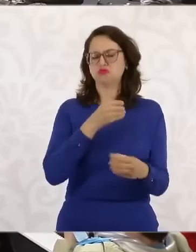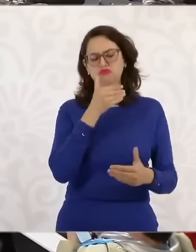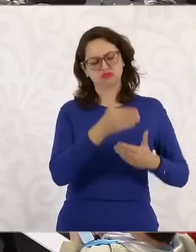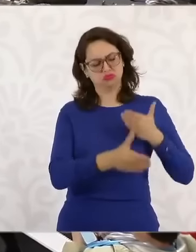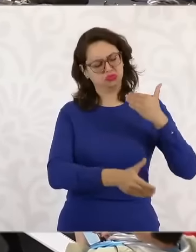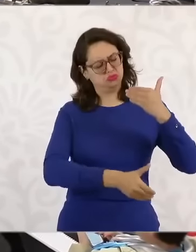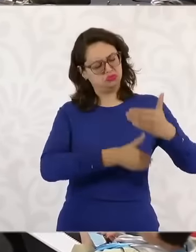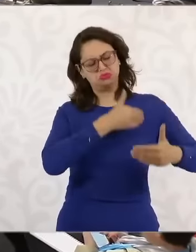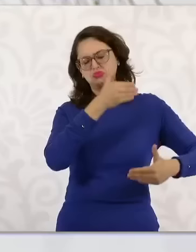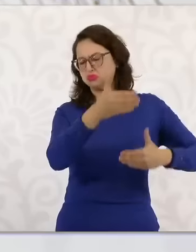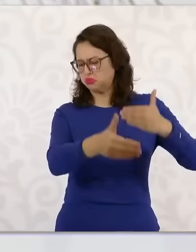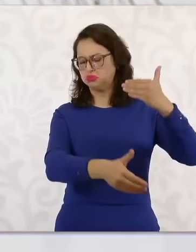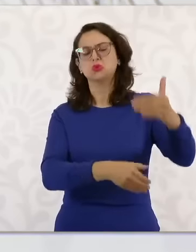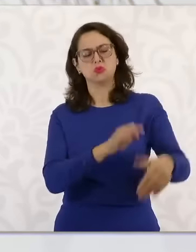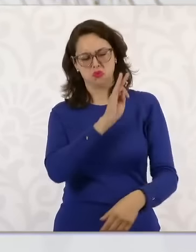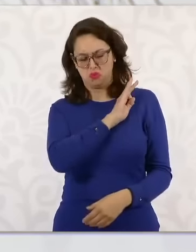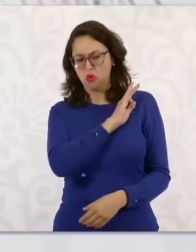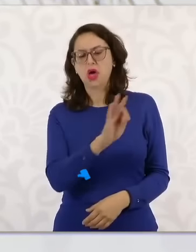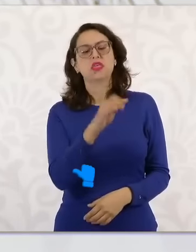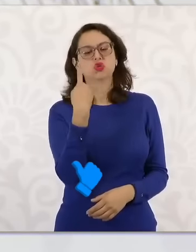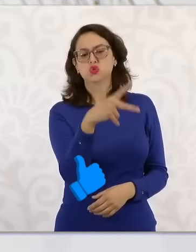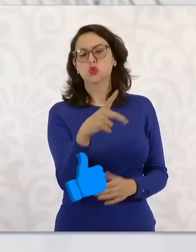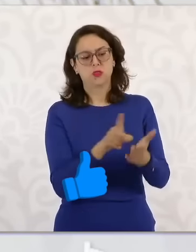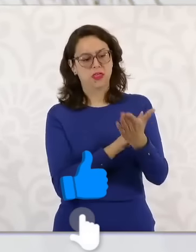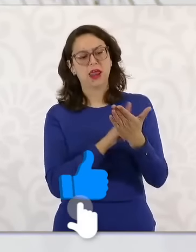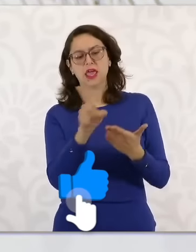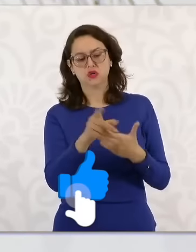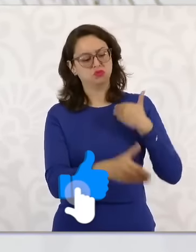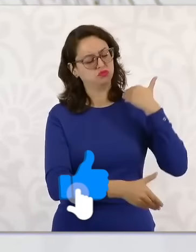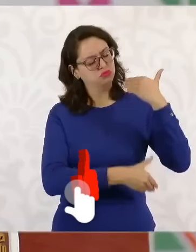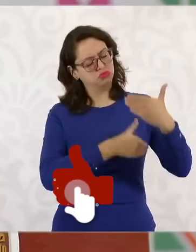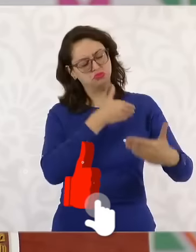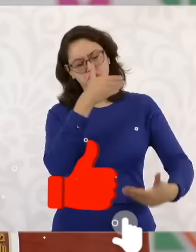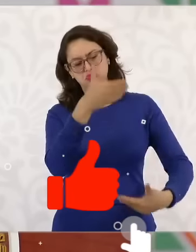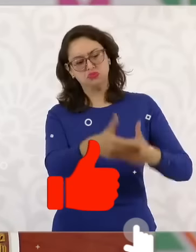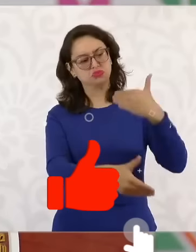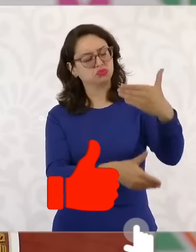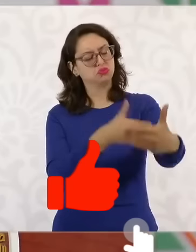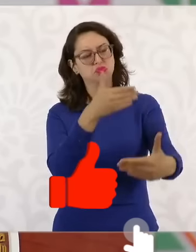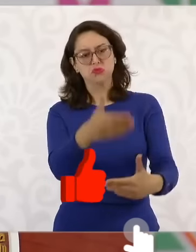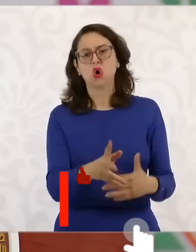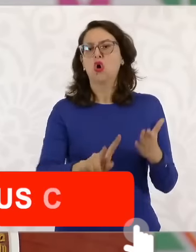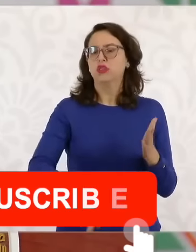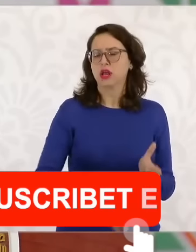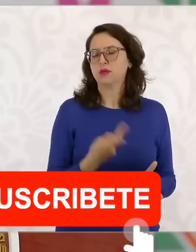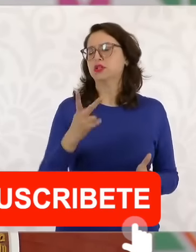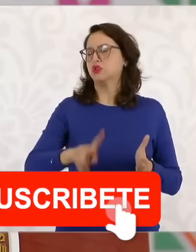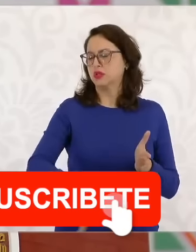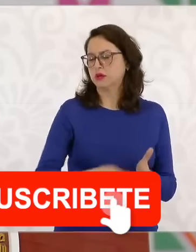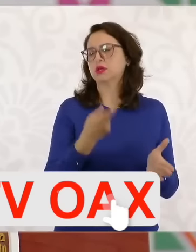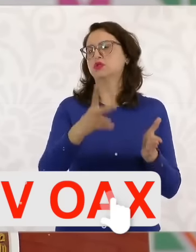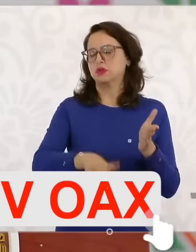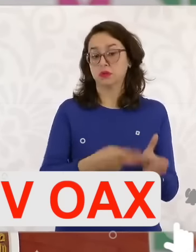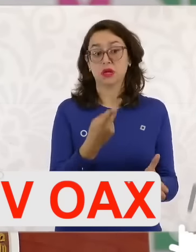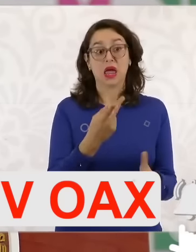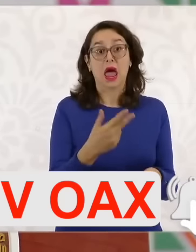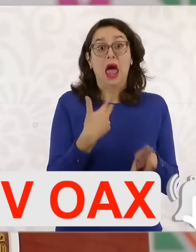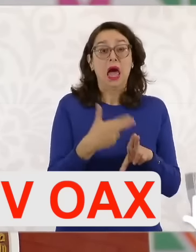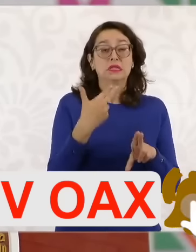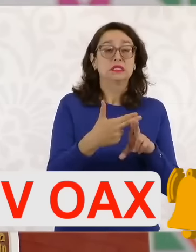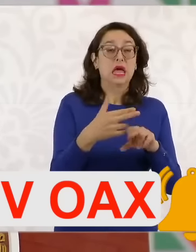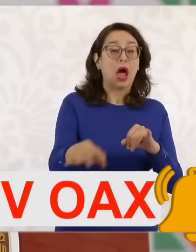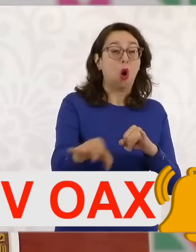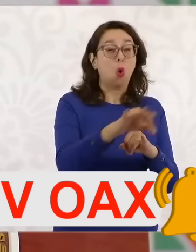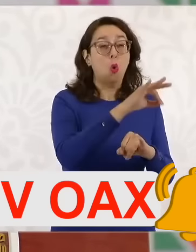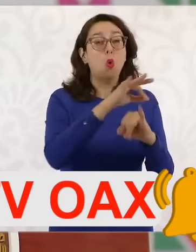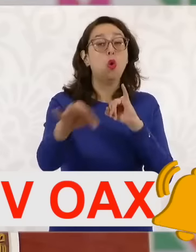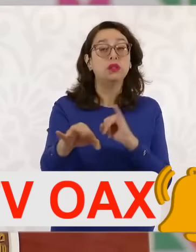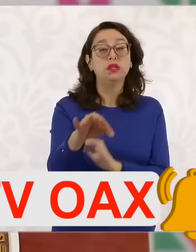cuando se está planteando que no pueden tener la suspensión provisional cuando ya decidió la Corte.